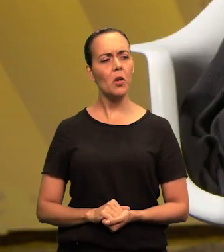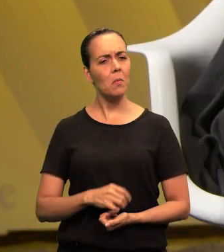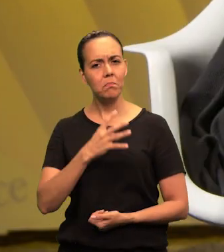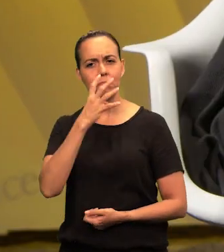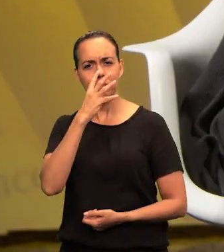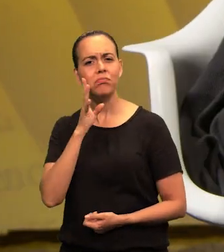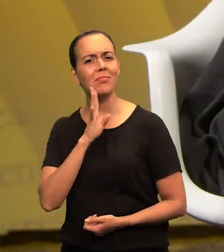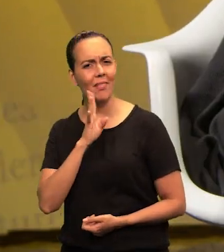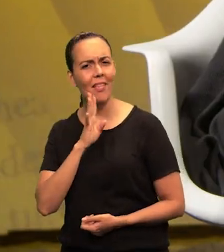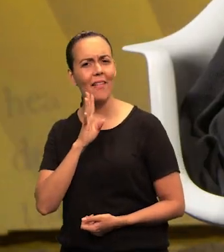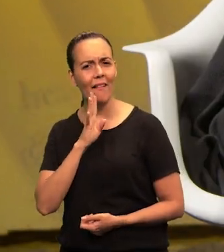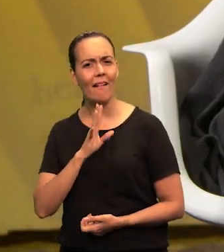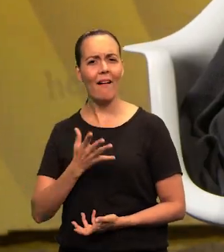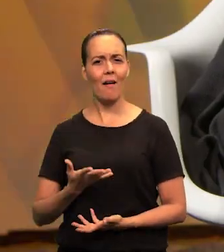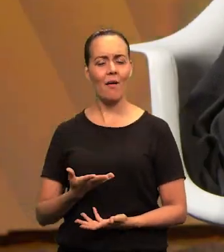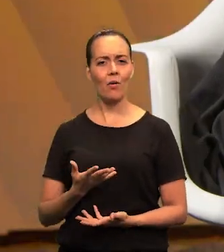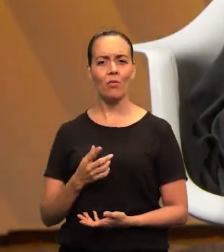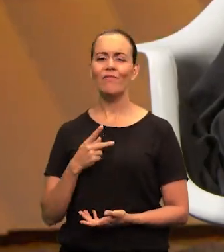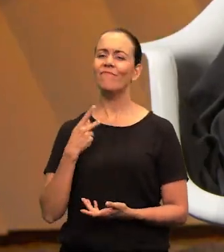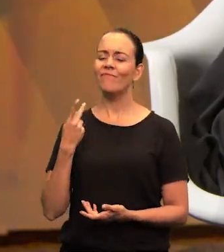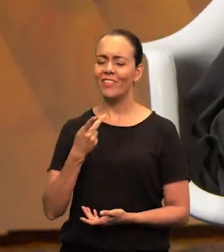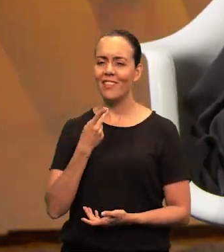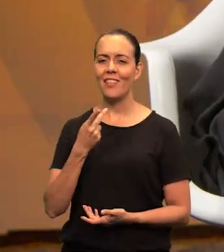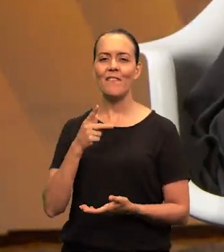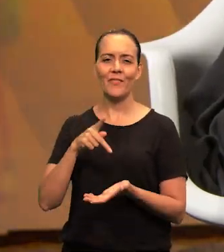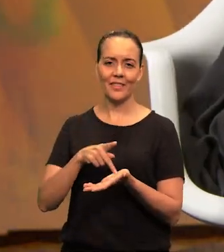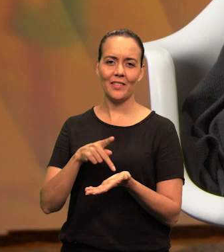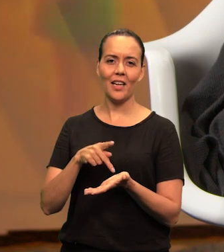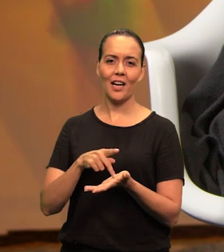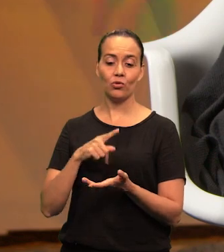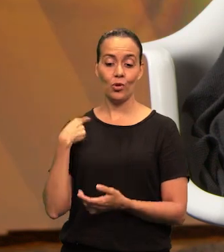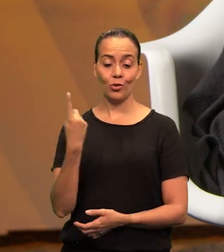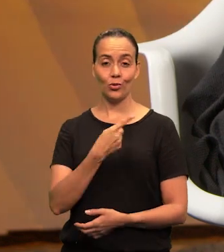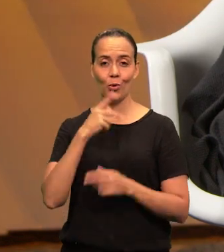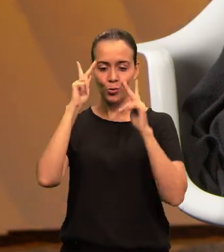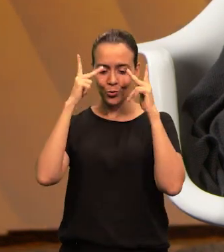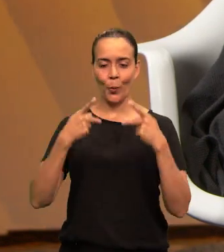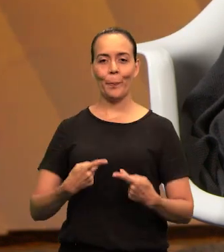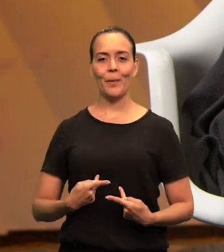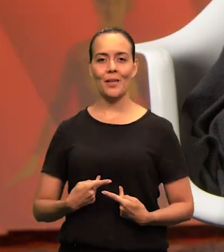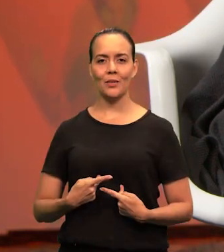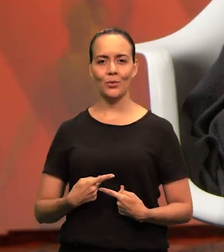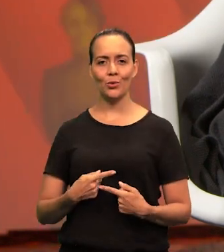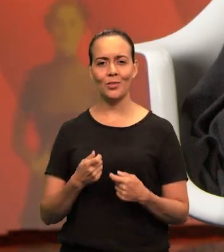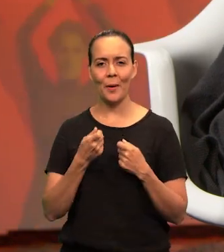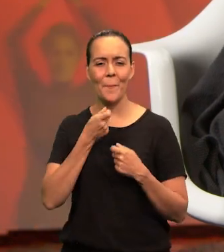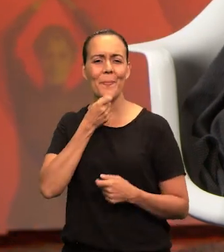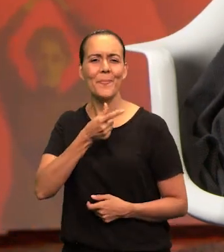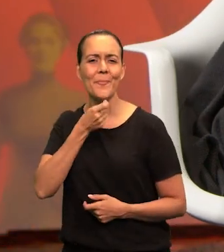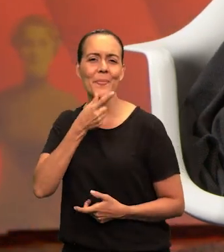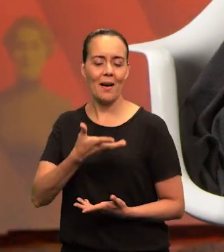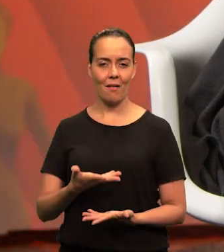[Viviane] Muito legal, né? Muito divertido isso. Realmente, nós humanos somos dignos de graça, a gente pode pegar